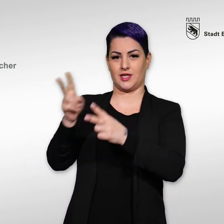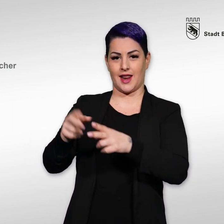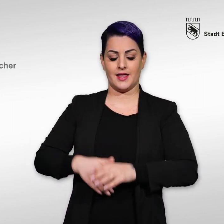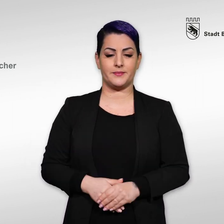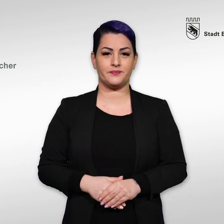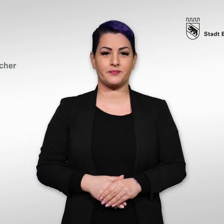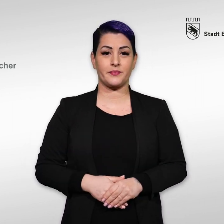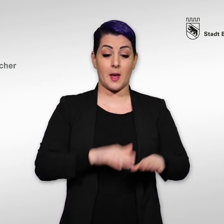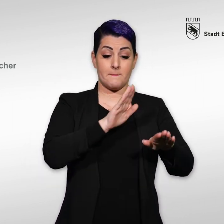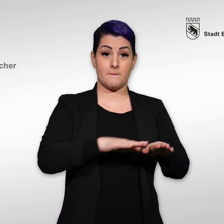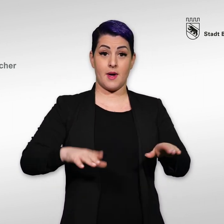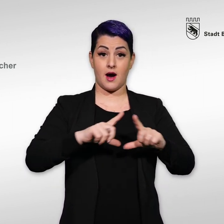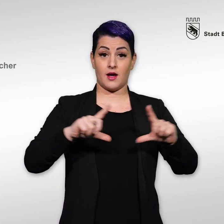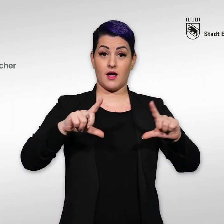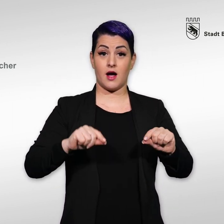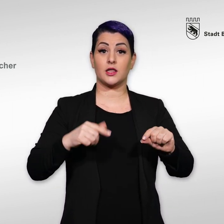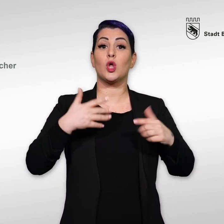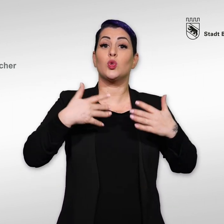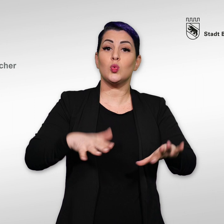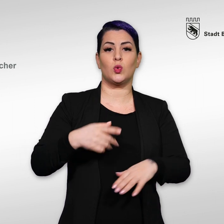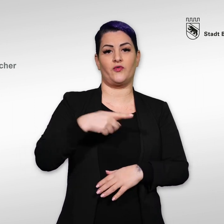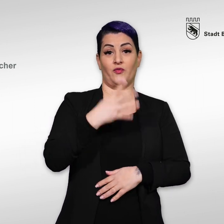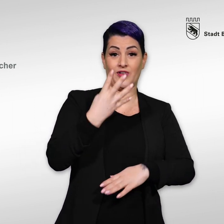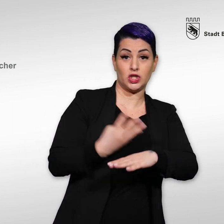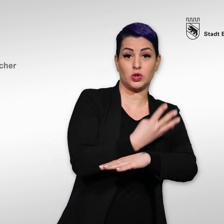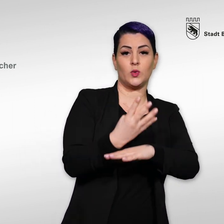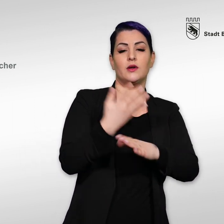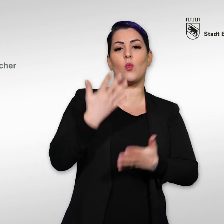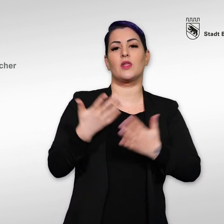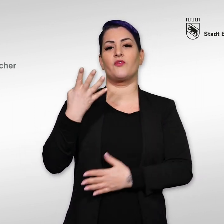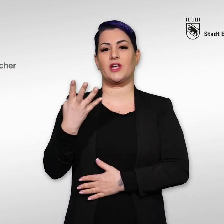Die Parkkarte gilt für 4 oder für 24 Stunden.